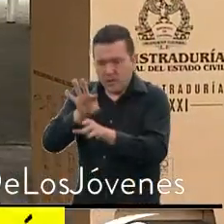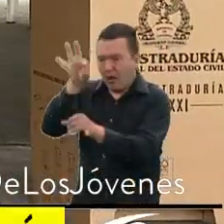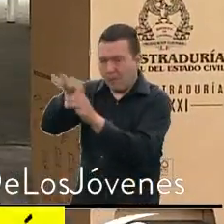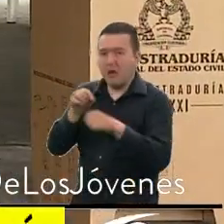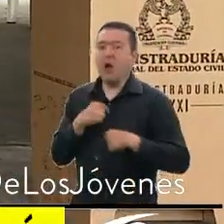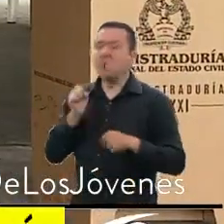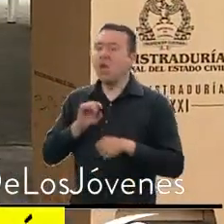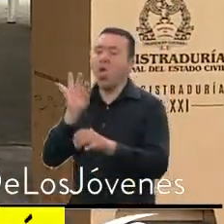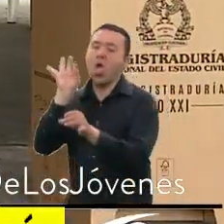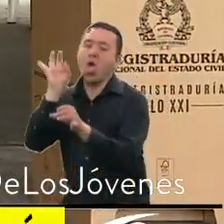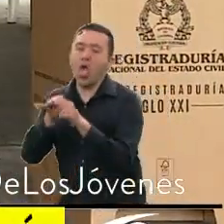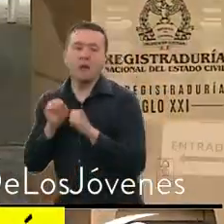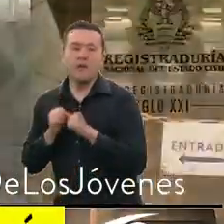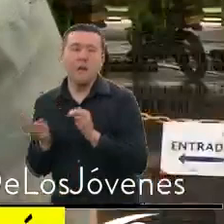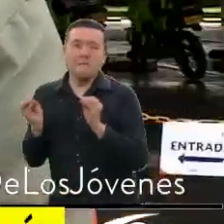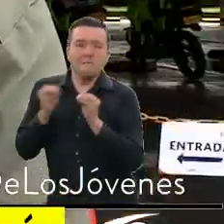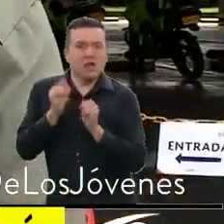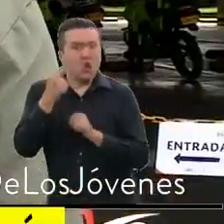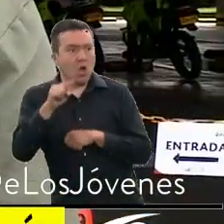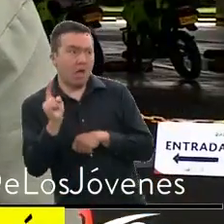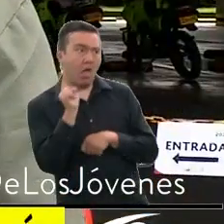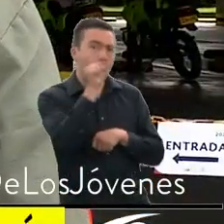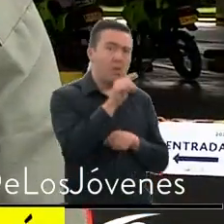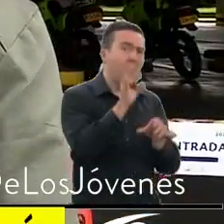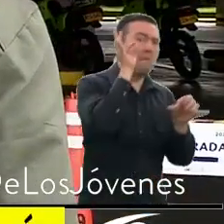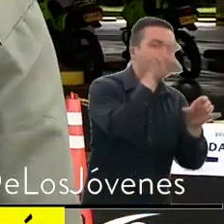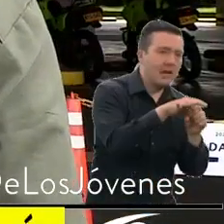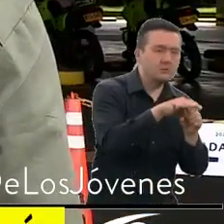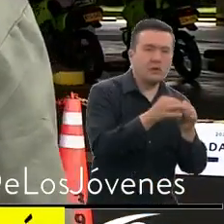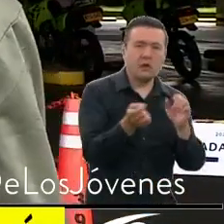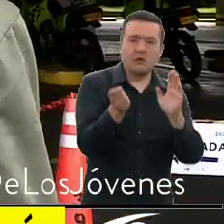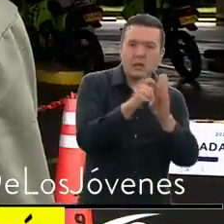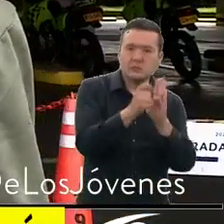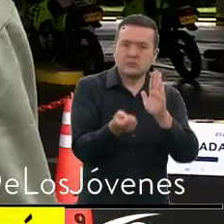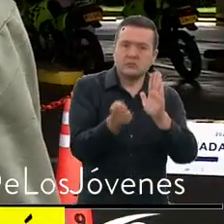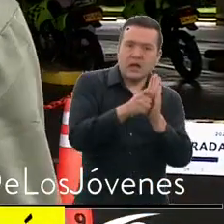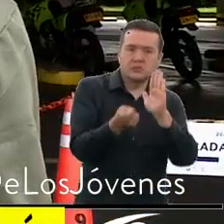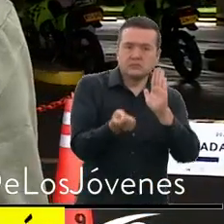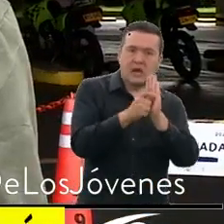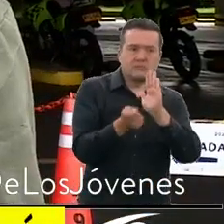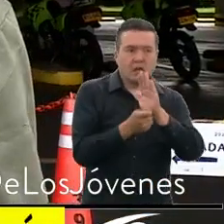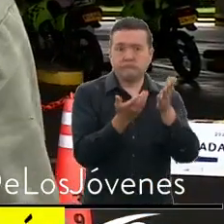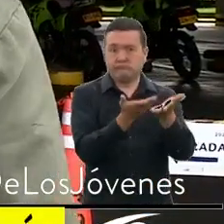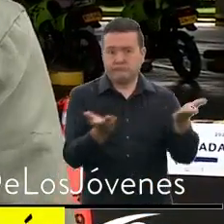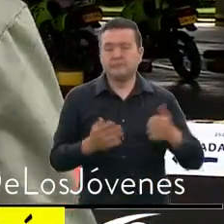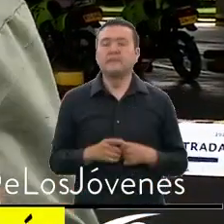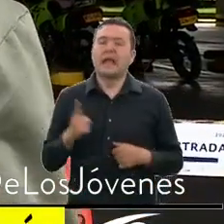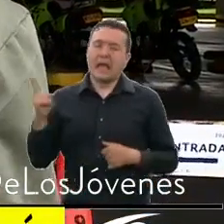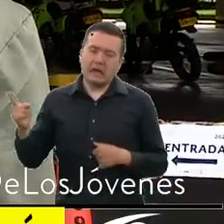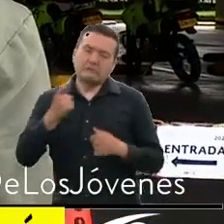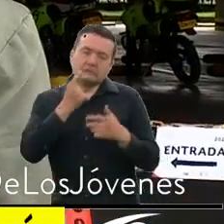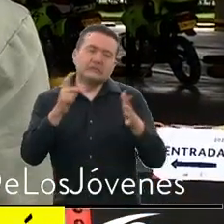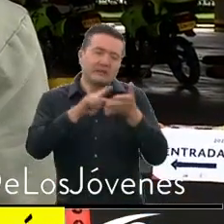generó descontento entre algunos candidatos juveniles, técnicas jóvenes pueden votar dos veces o más por su candidato de la preferencia.